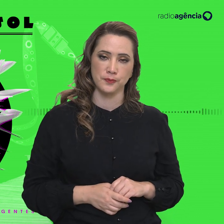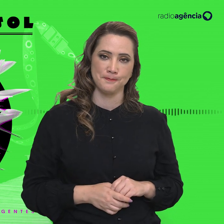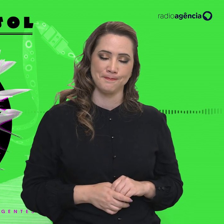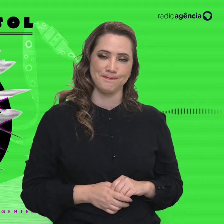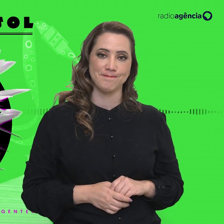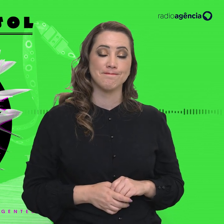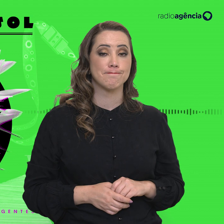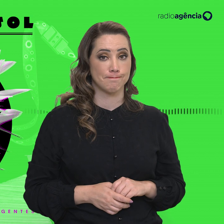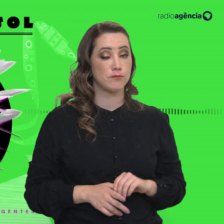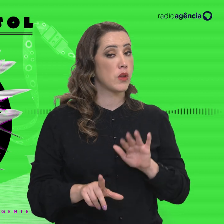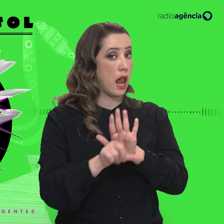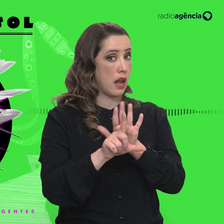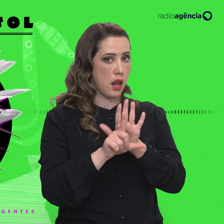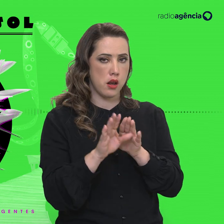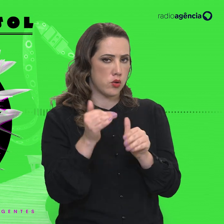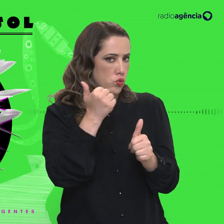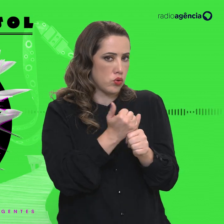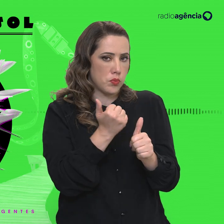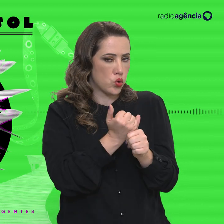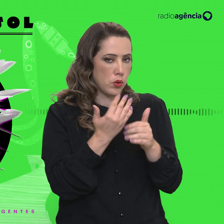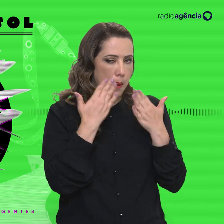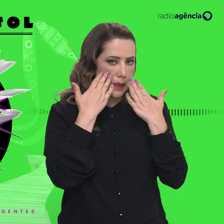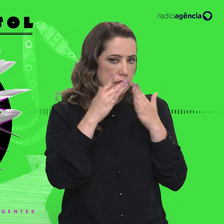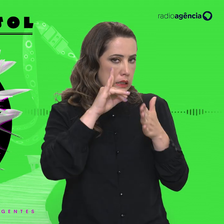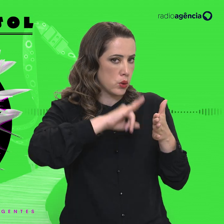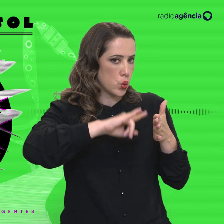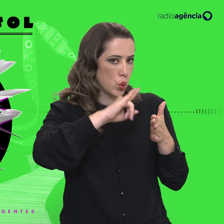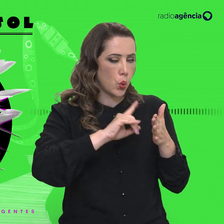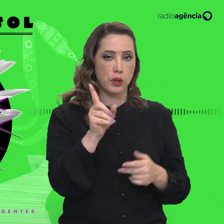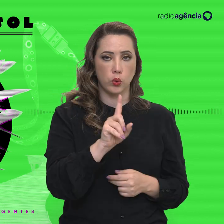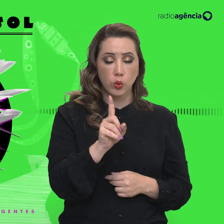[Patricia] A lei não substitui a apresentação de documento comprobatório de deficiência